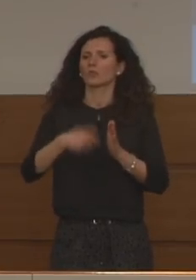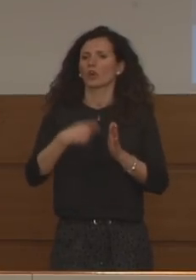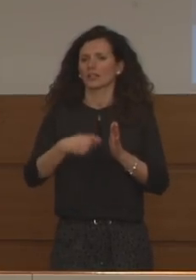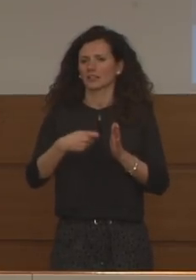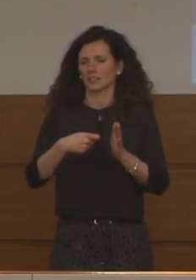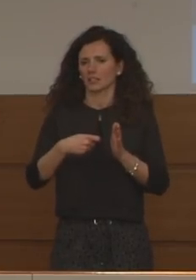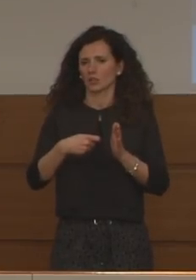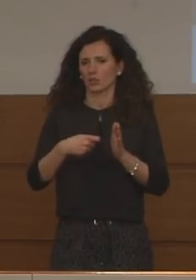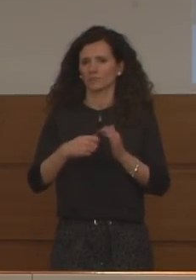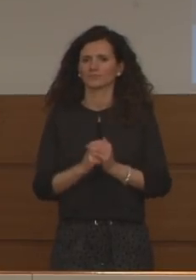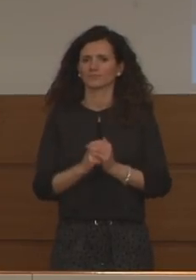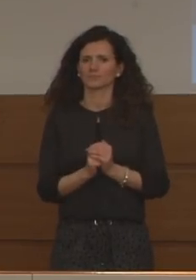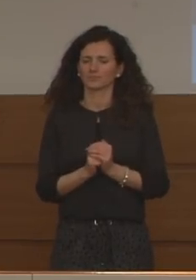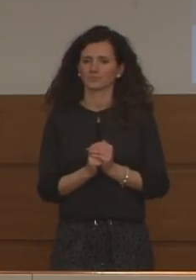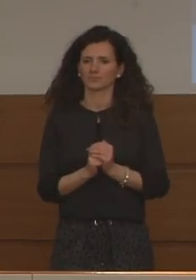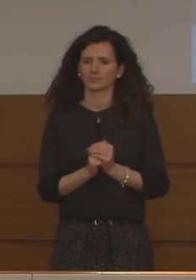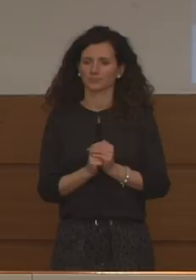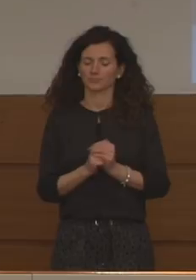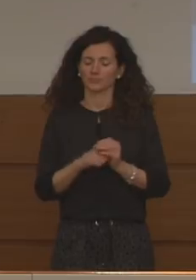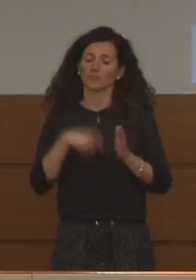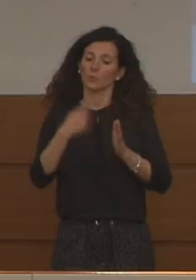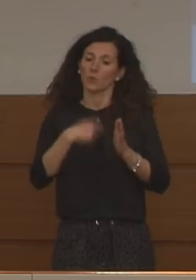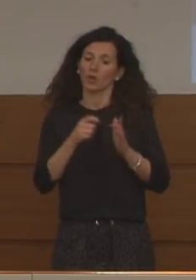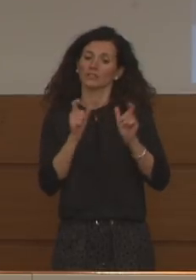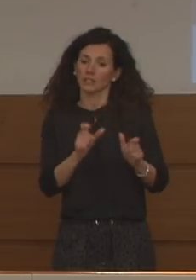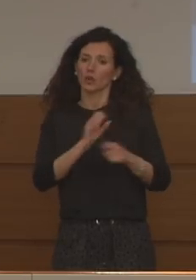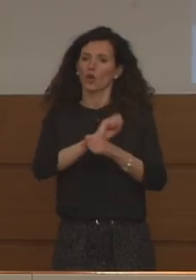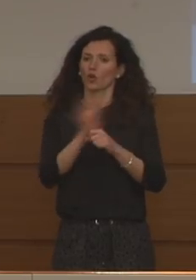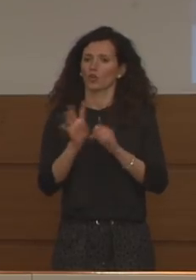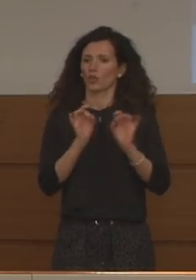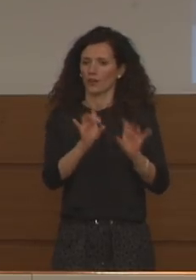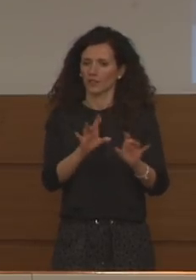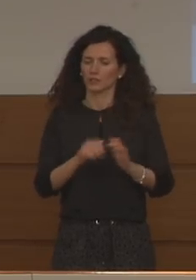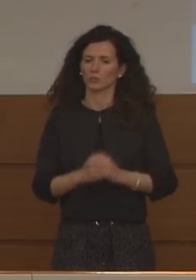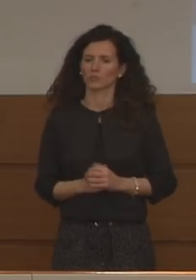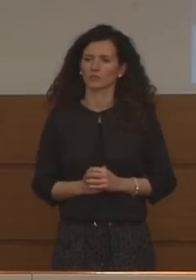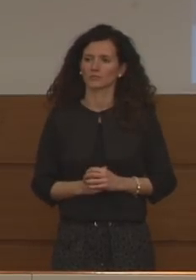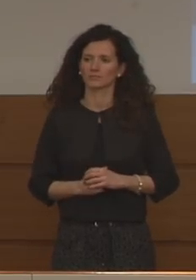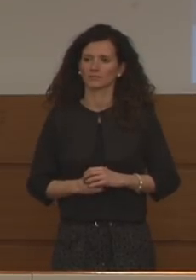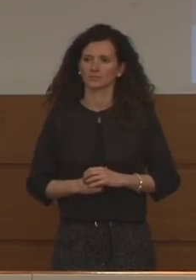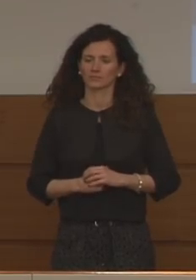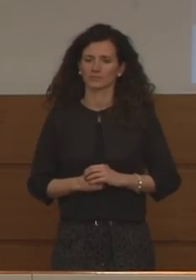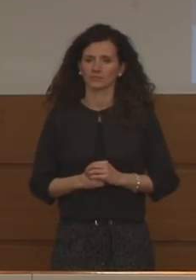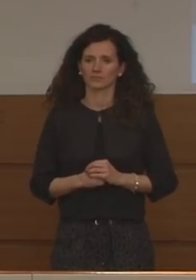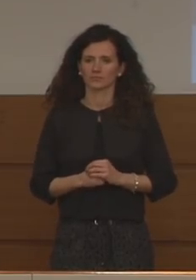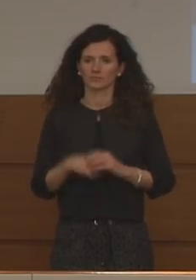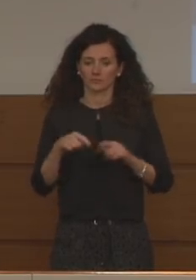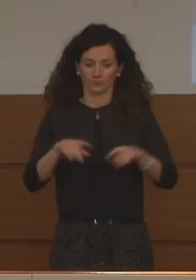del coronavirus. Oggi partiamo con il dato dei guariti.